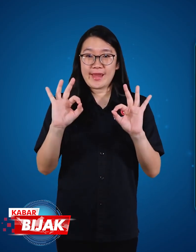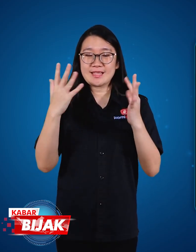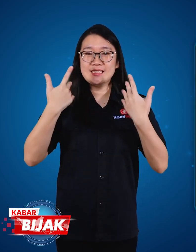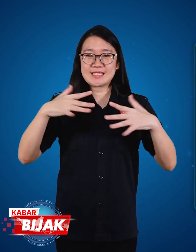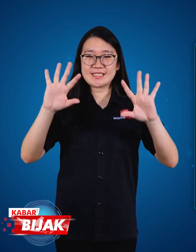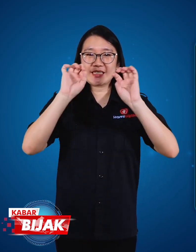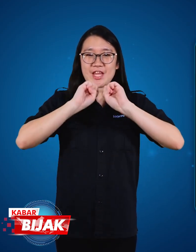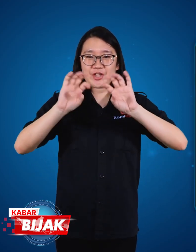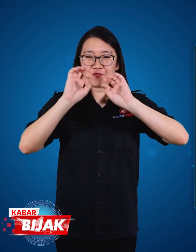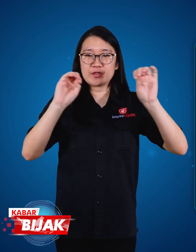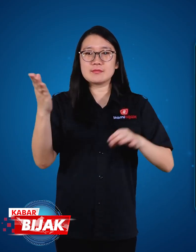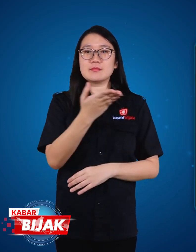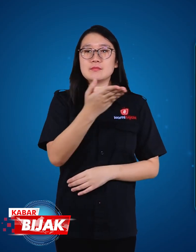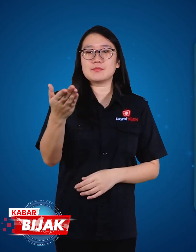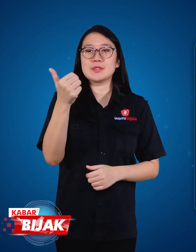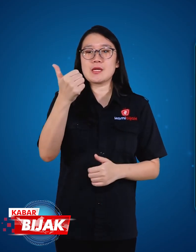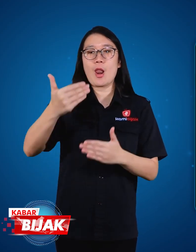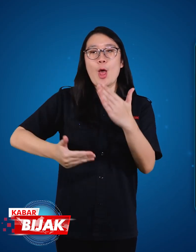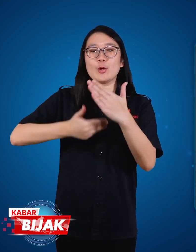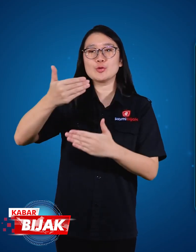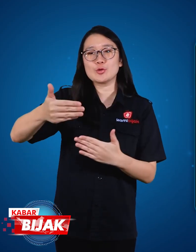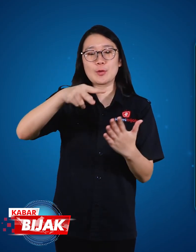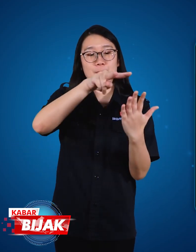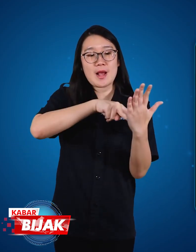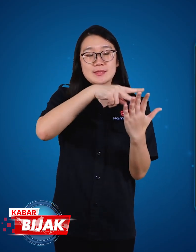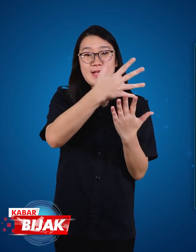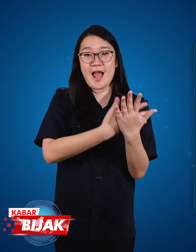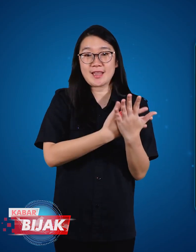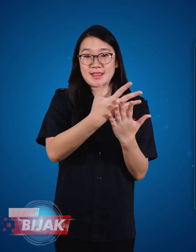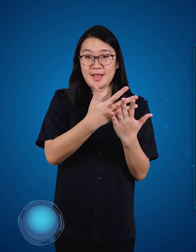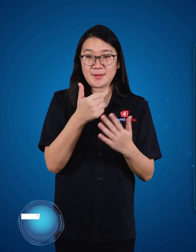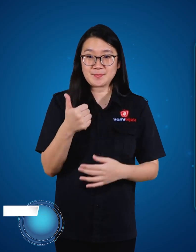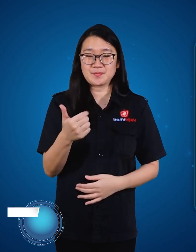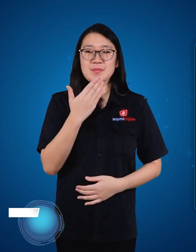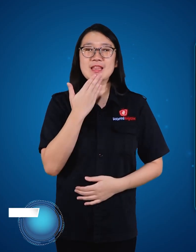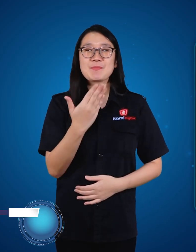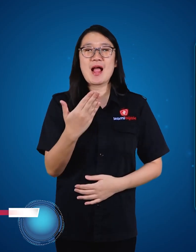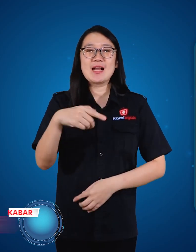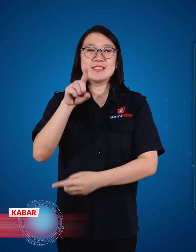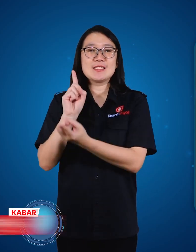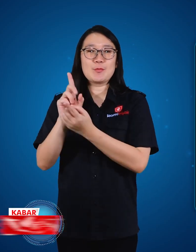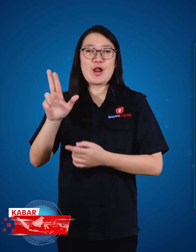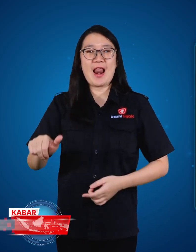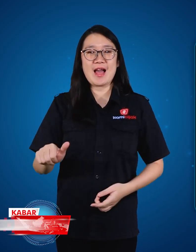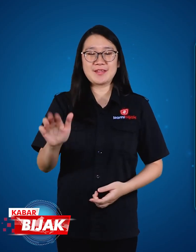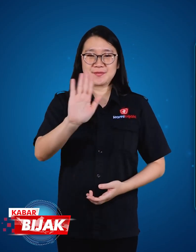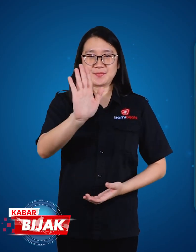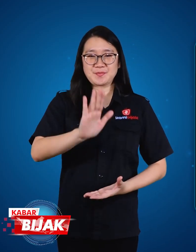Oke sekian, selanjutnya silakan membaca di artikel. Terima kasih. Sampai jumpa.